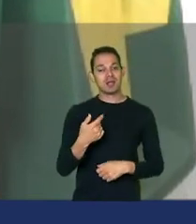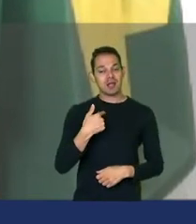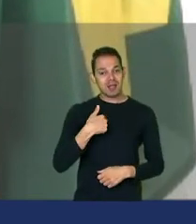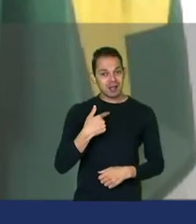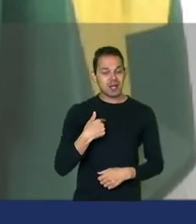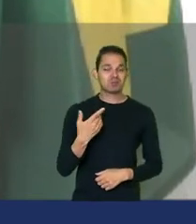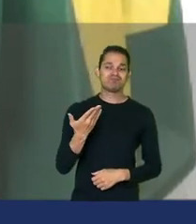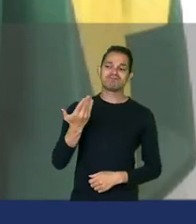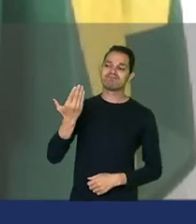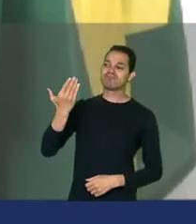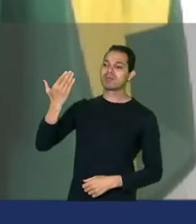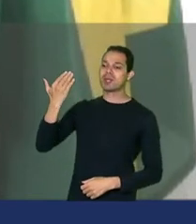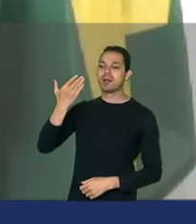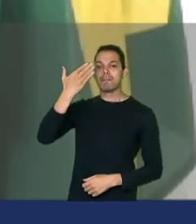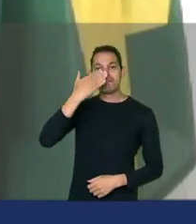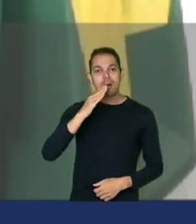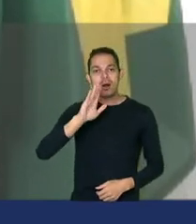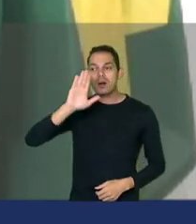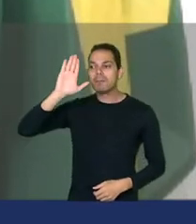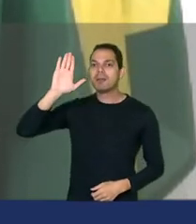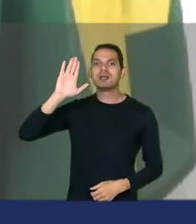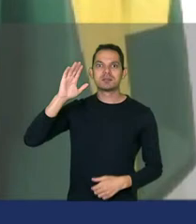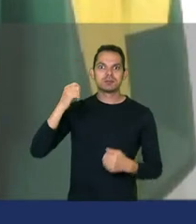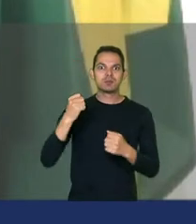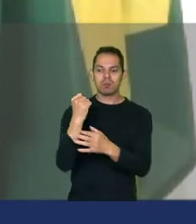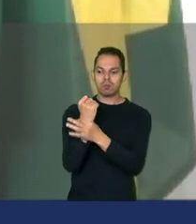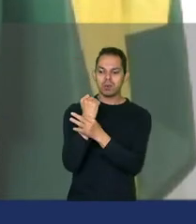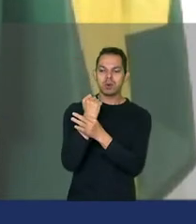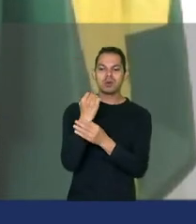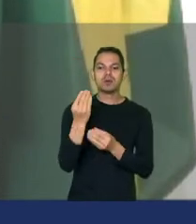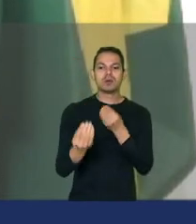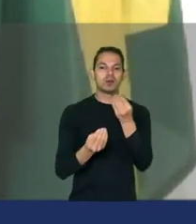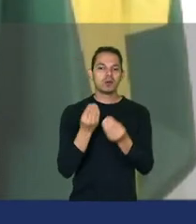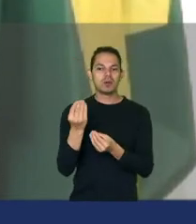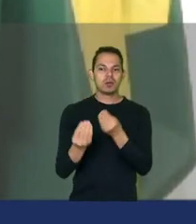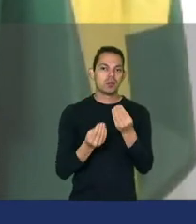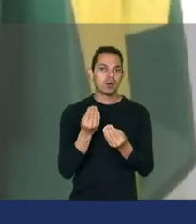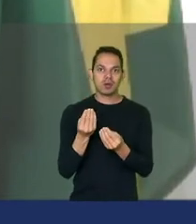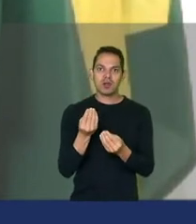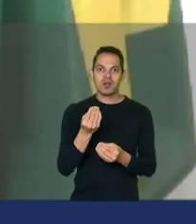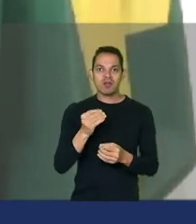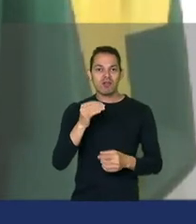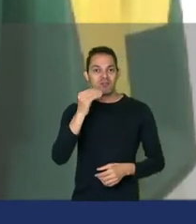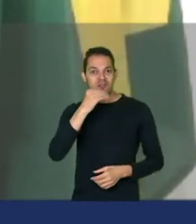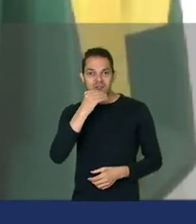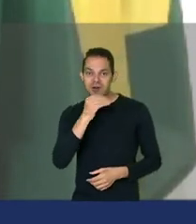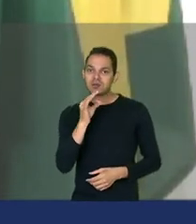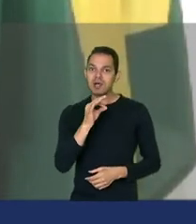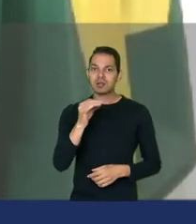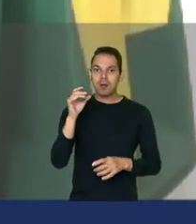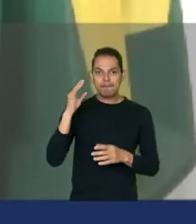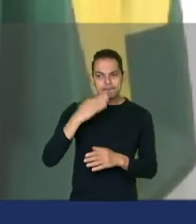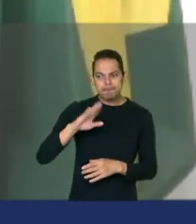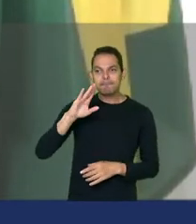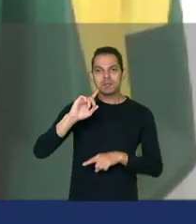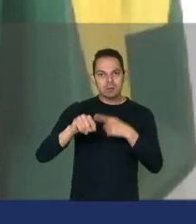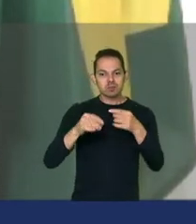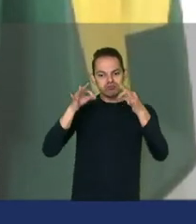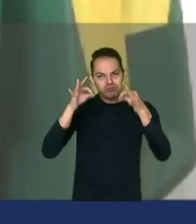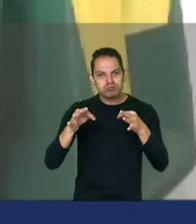CAMINHO TAMBÉM É CUMPRIR O PROMETIDO PORQUE O SENHOR, GOVERNADOR, EU SOU DO TEMPO PASSO AS PROMESSAS ERAM GARANTIDAS POR APENAS UM FIO